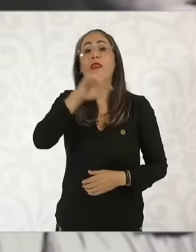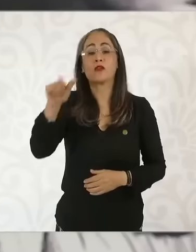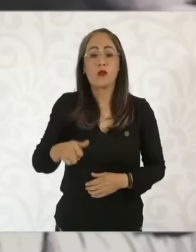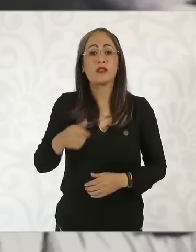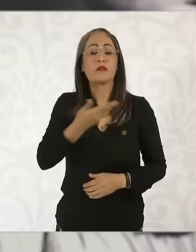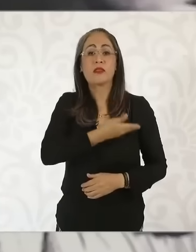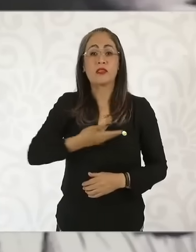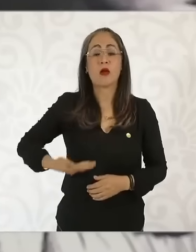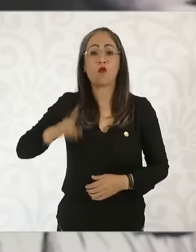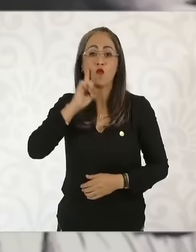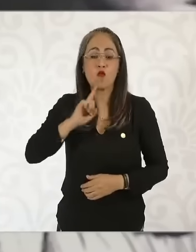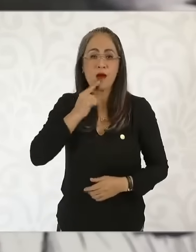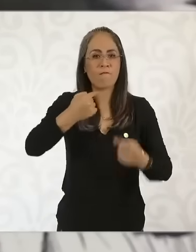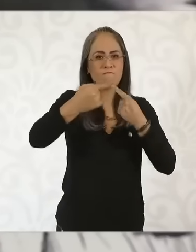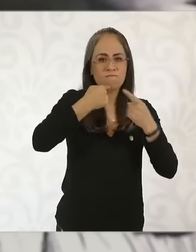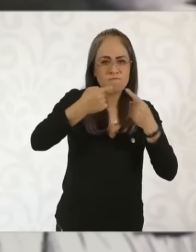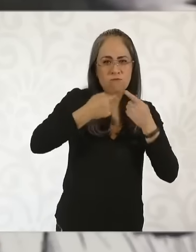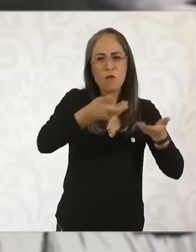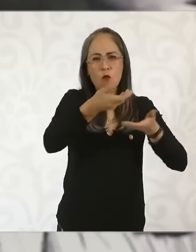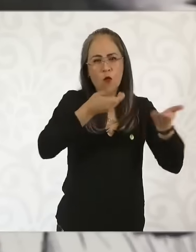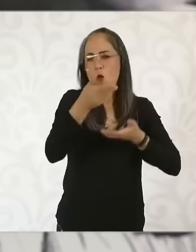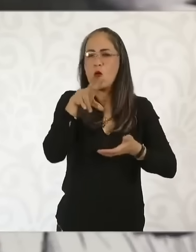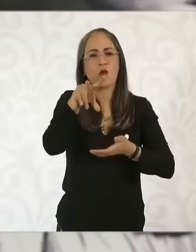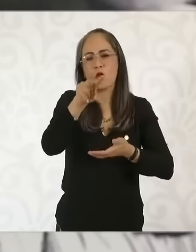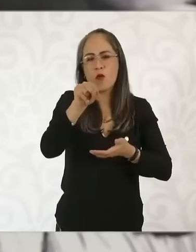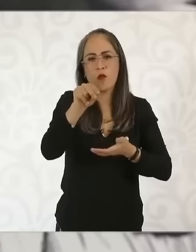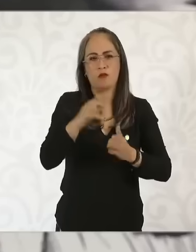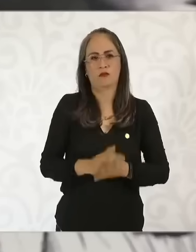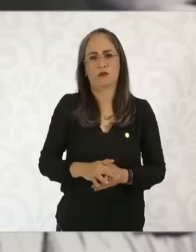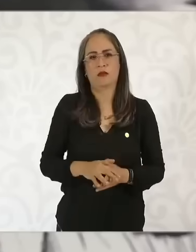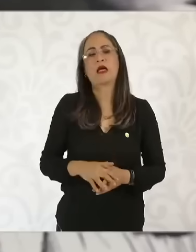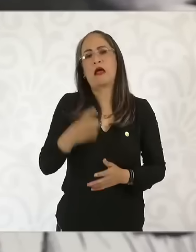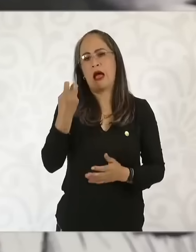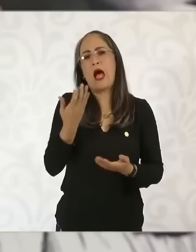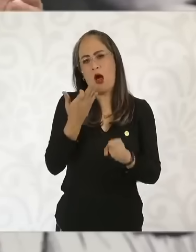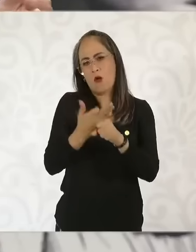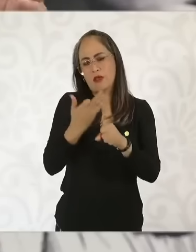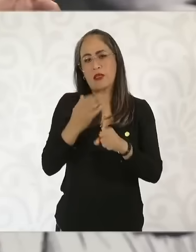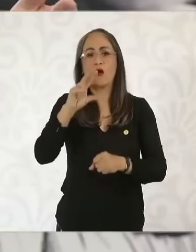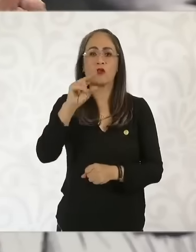no fuese así y que se diera la situación en la que estamos hoy, en donde, como ya dije, el 84.4,